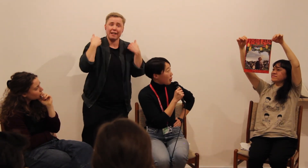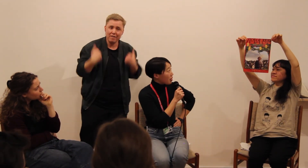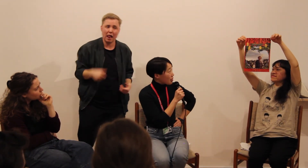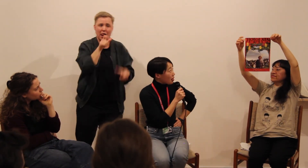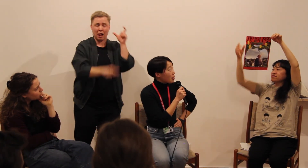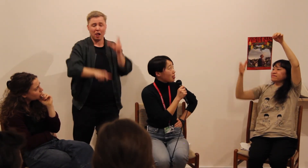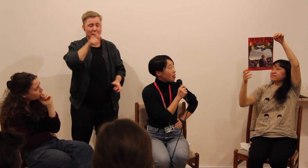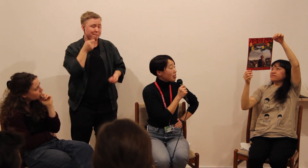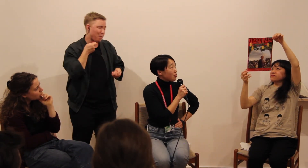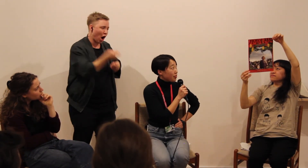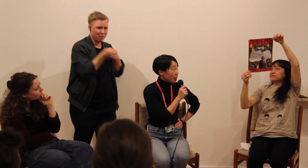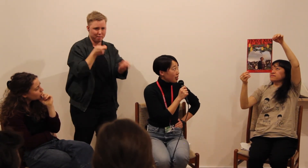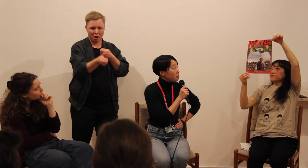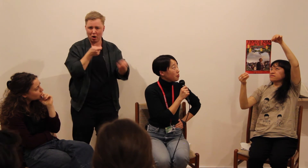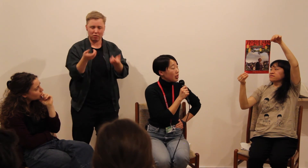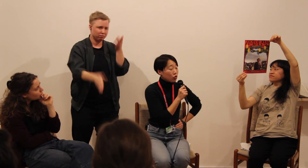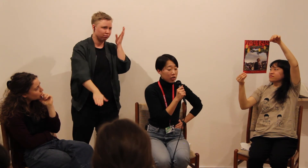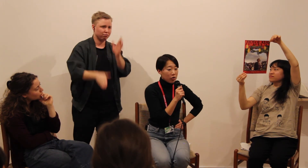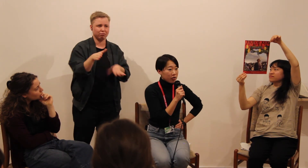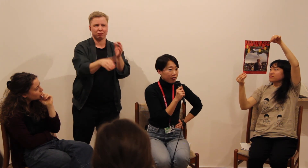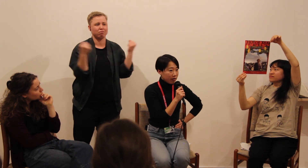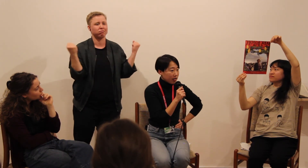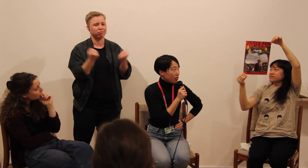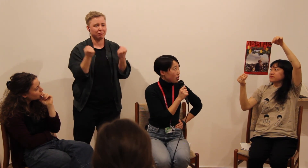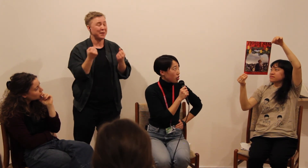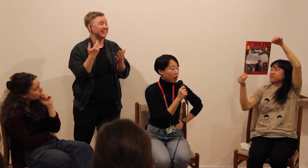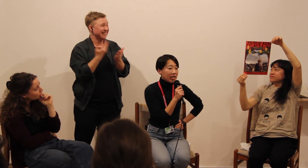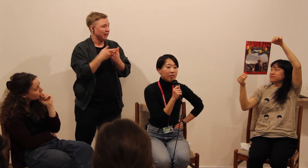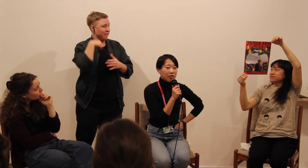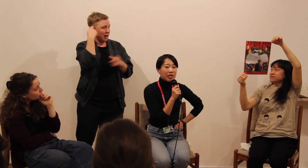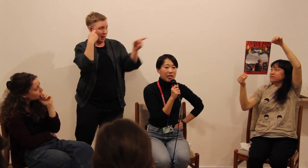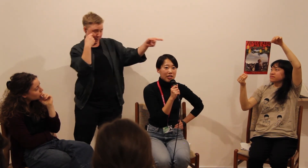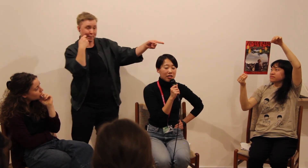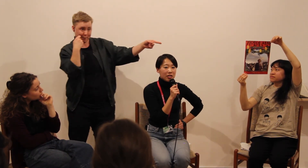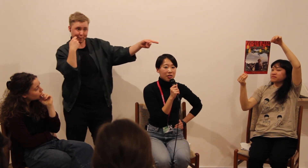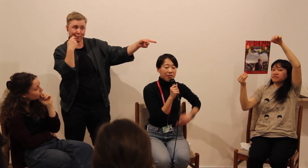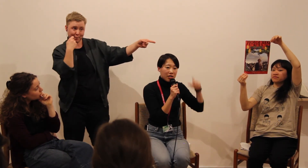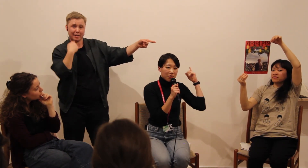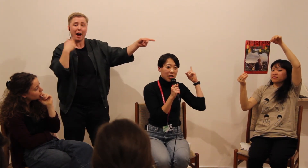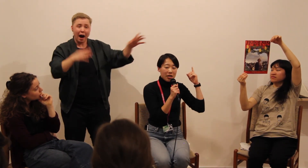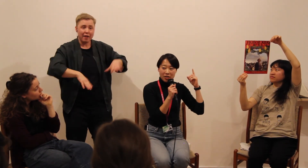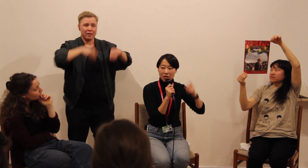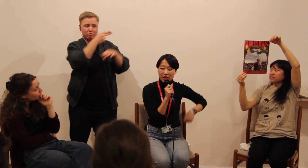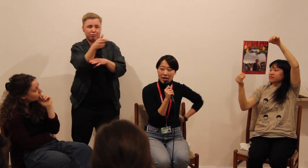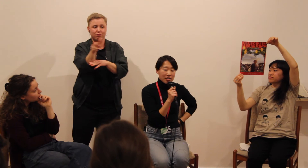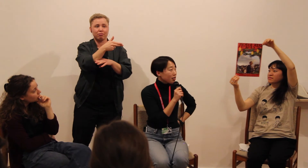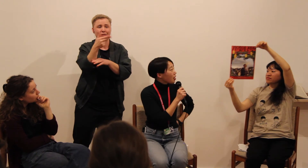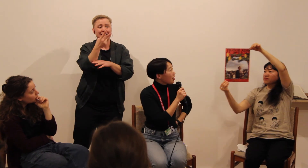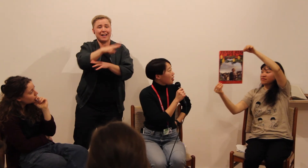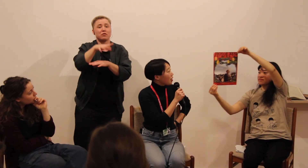Ich habe 2015 angefangen das Manuskript zu schreiben, gleich nachdem der Film Glittering Hands rauskam.